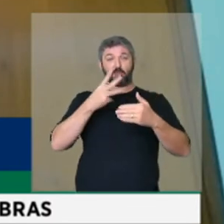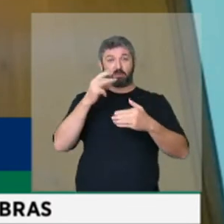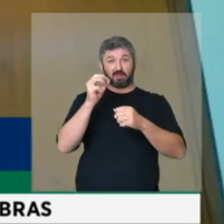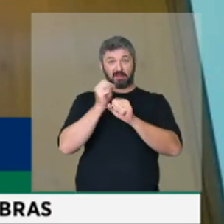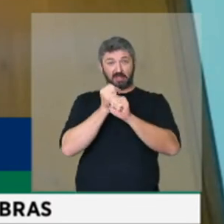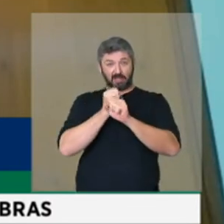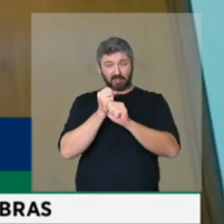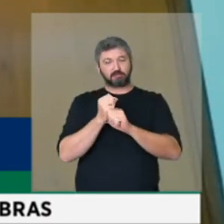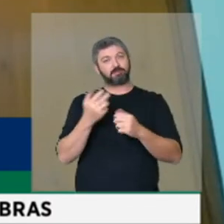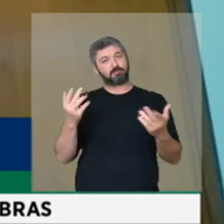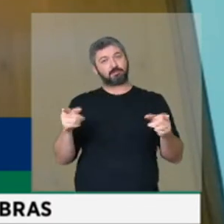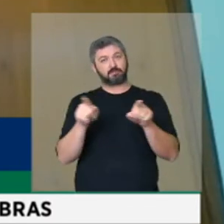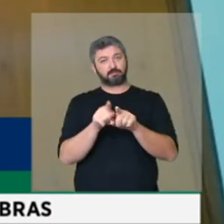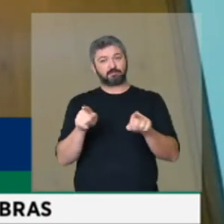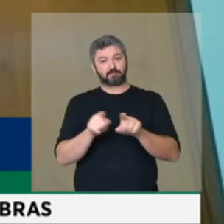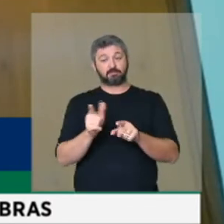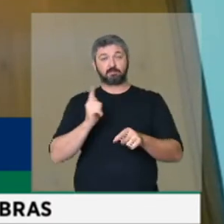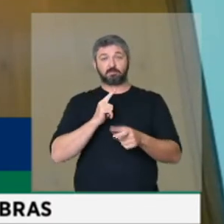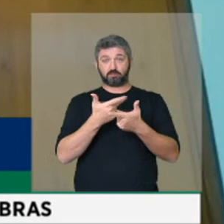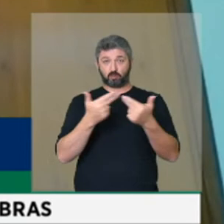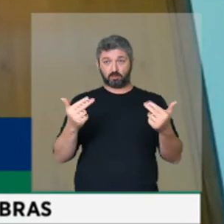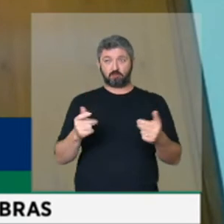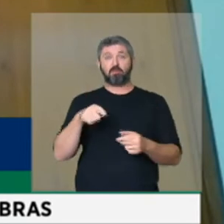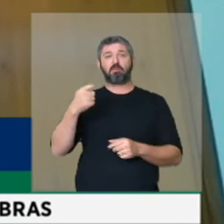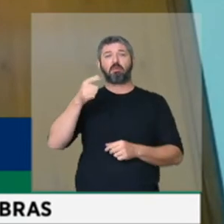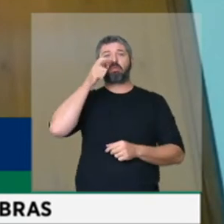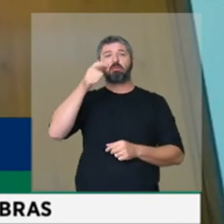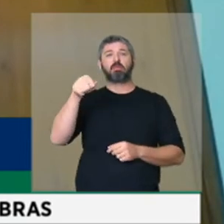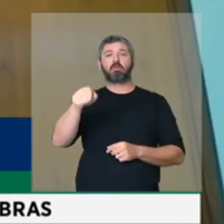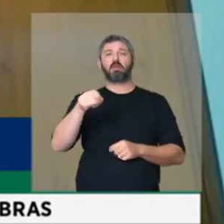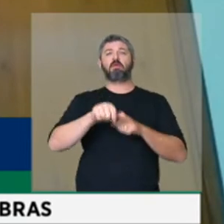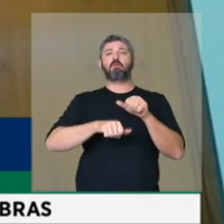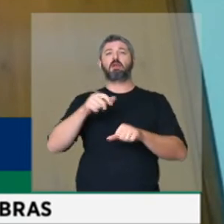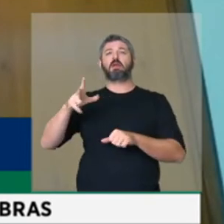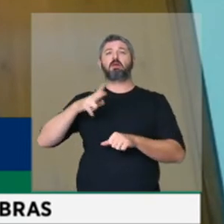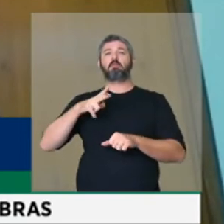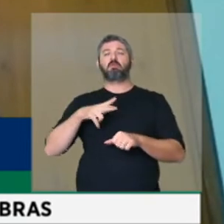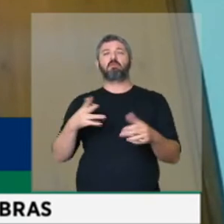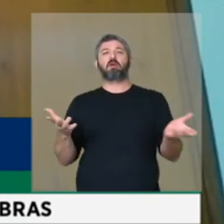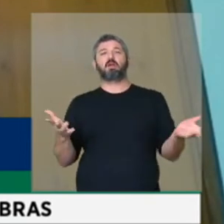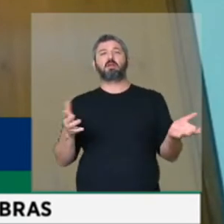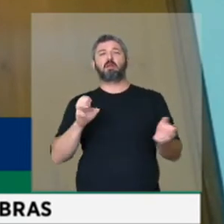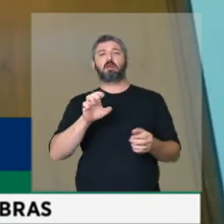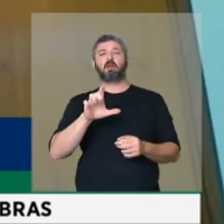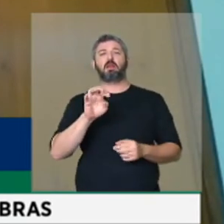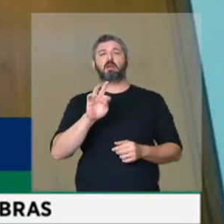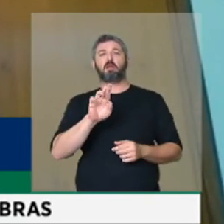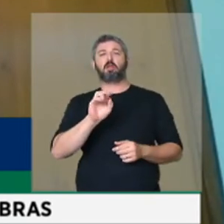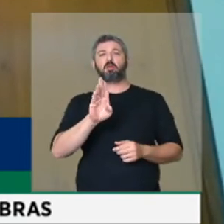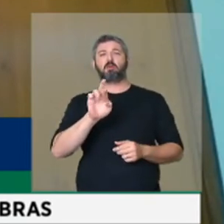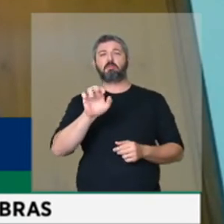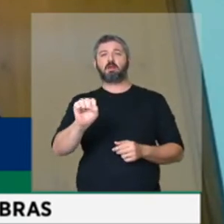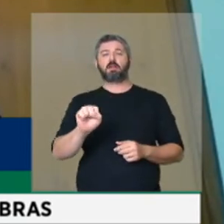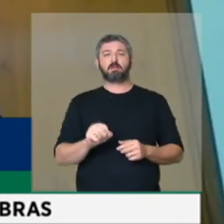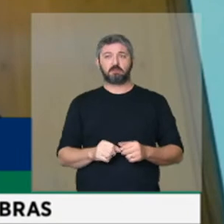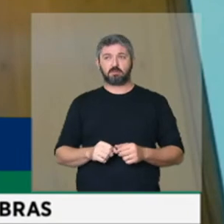ÁREAS. DA MESMA FORMA QUE TAMBÉM COLOCA EM RISCO O MEIO AMBIENTE NA QUESTÃO DA RENOVAÇÃO AUTOMÁTICA DESSAS CONCESSÕES DE HIDRELÉTRICA